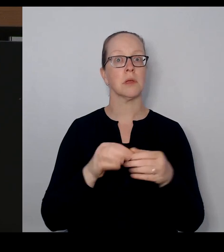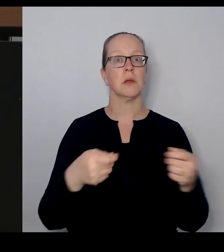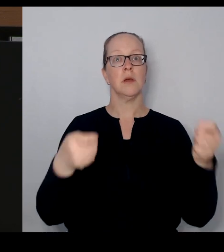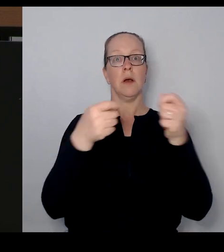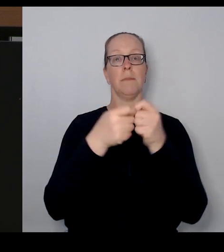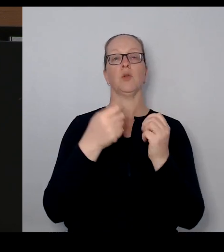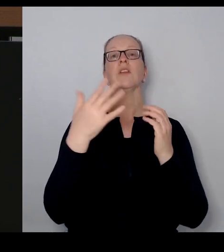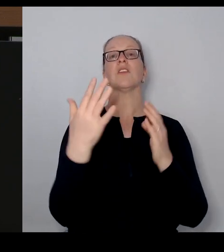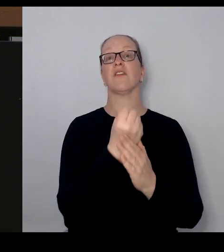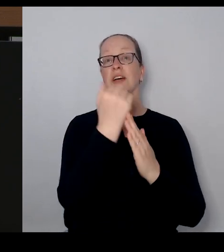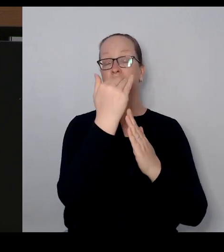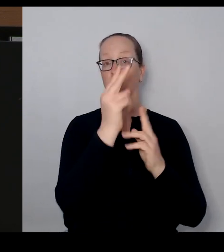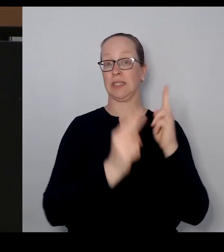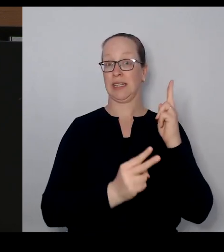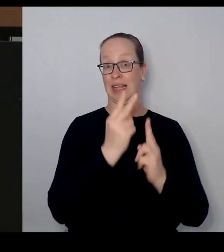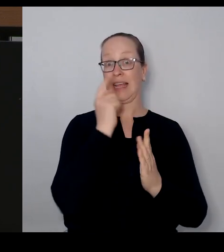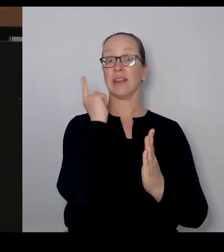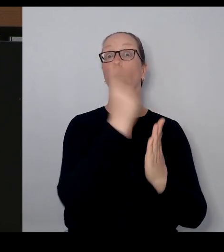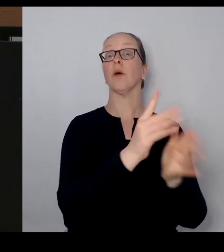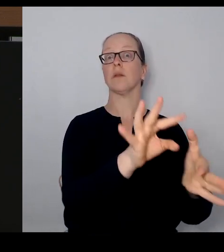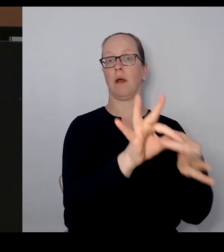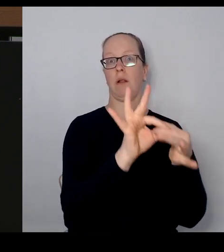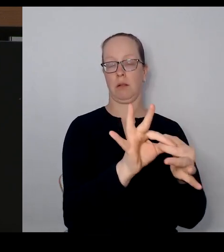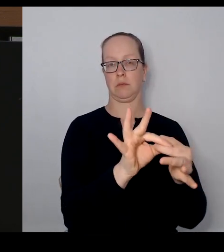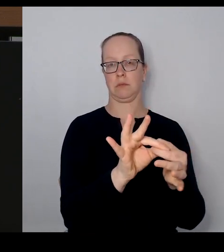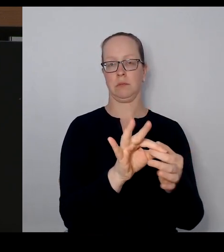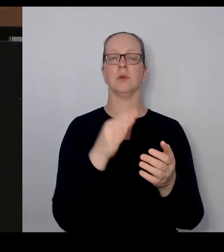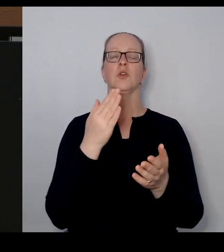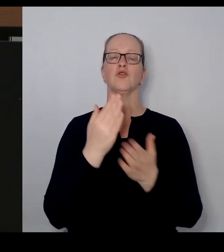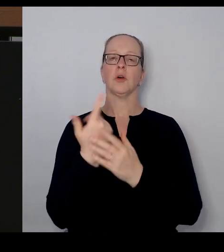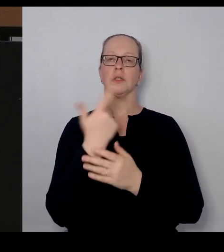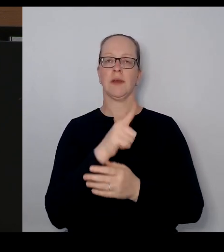Durften die Kredite nur zur Bekämpfung der Corona Notlage